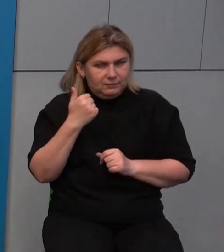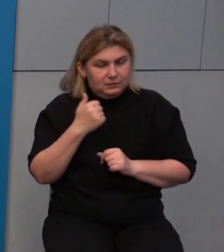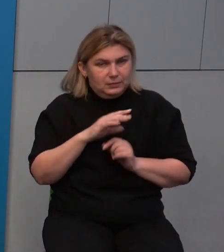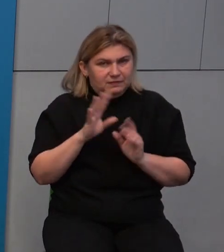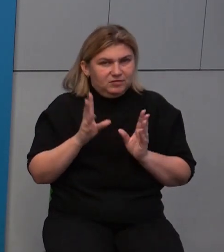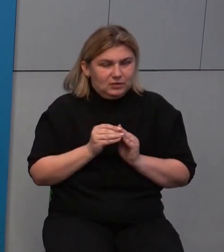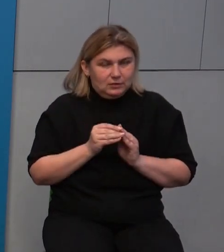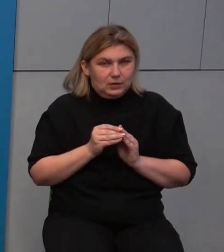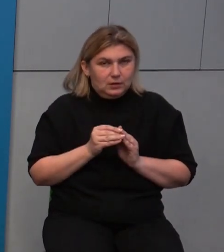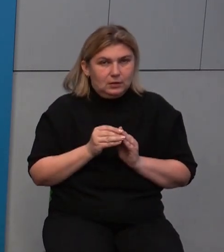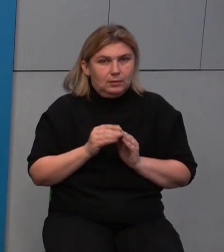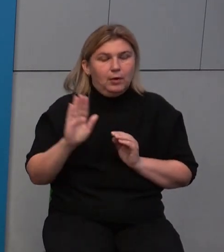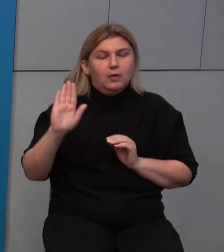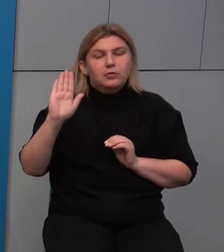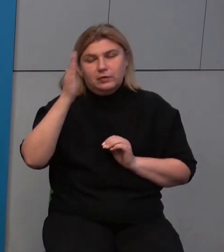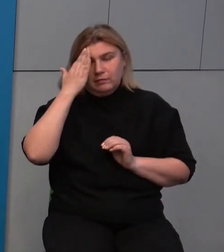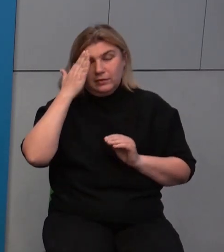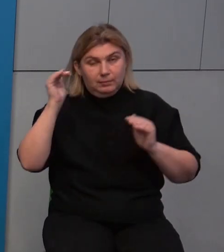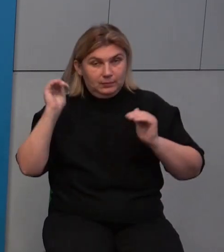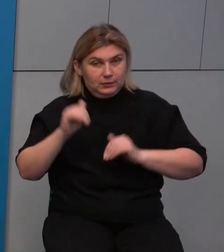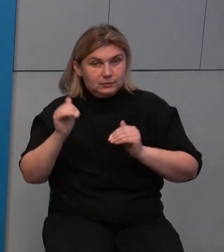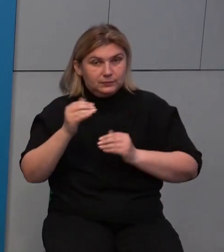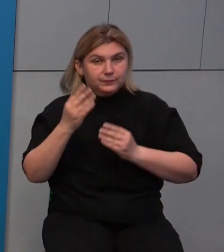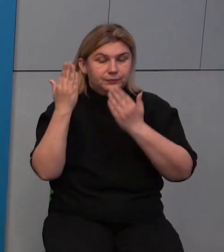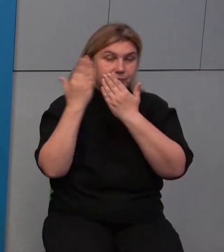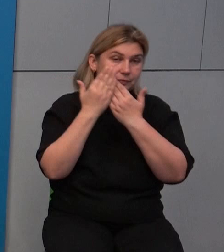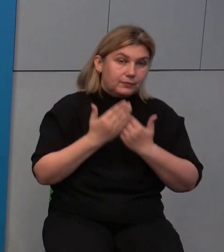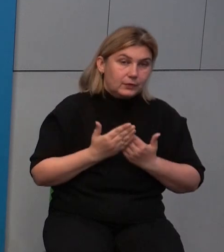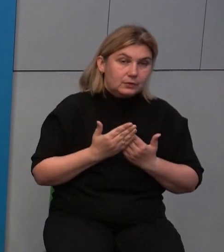bo dowiedzieć się można, prawda? Można przeczytać. Ja się dowiedziałam.